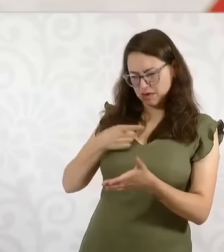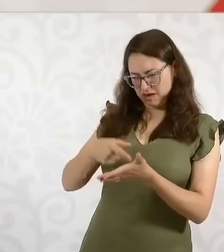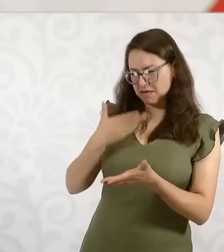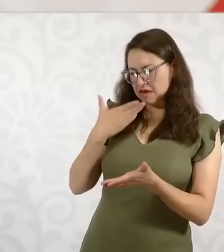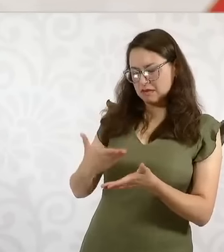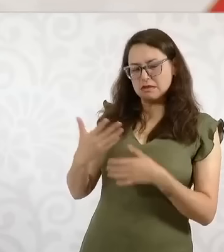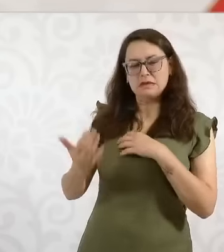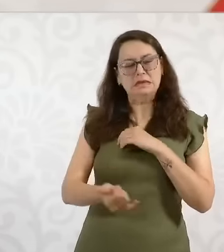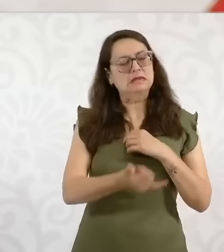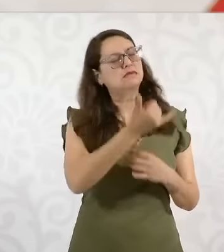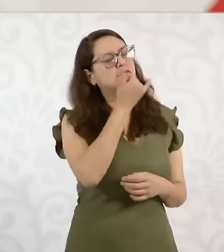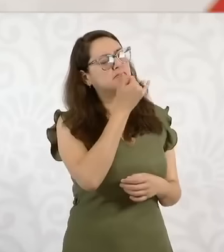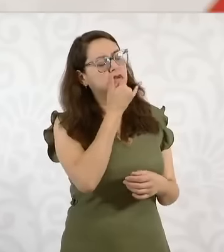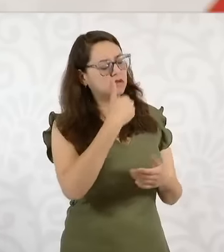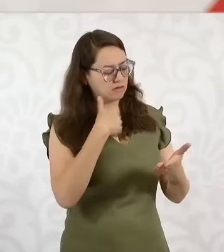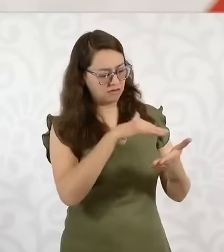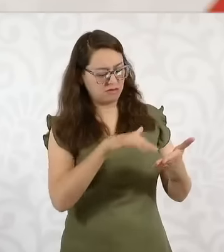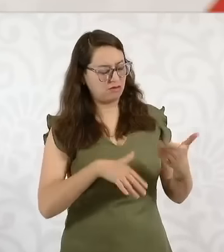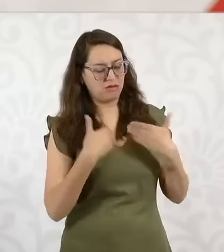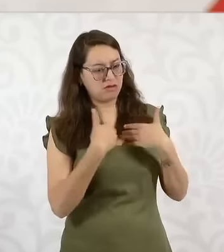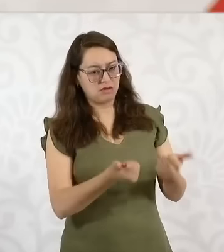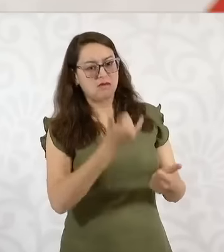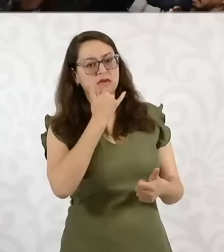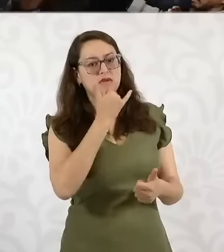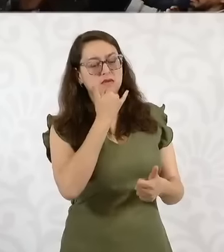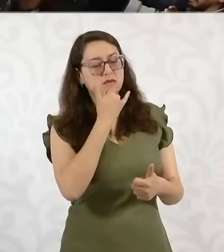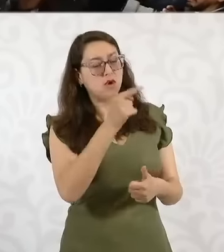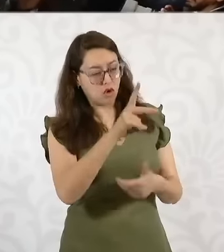Disculpame, me distraje leyendo el documento. No, no se preocupe, presidenta. Le comentaba